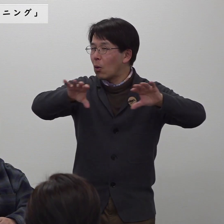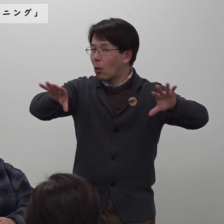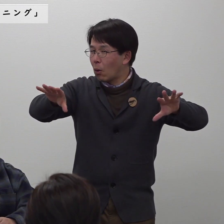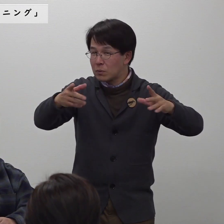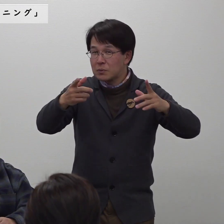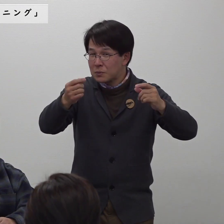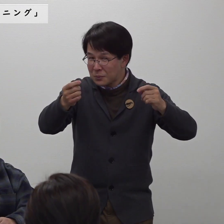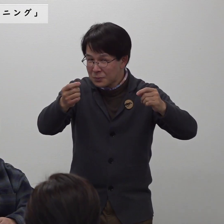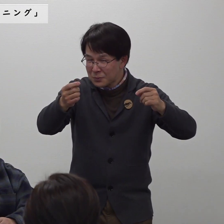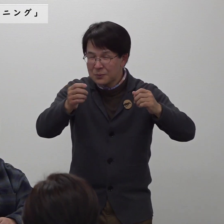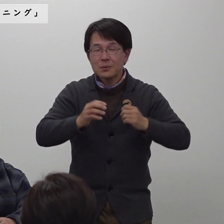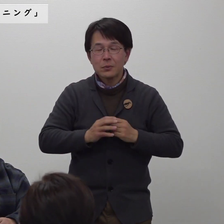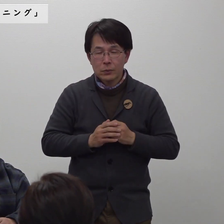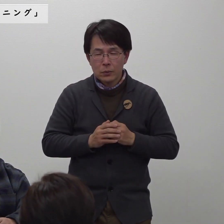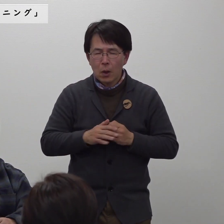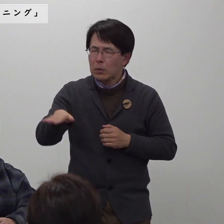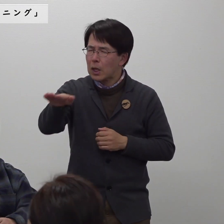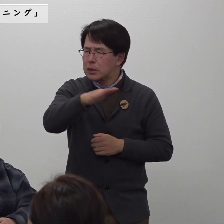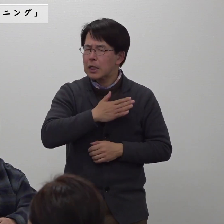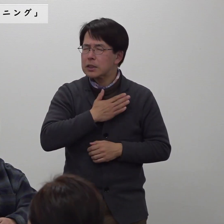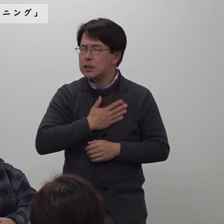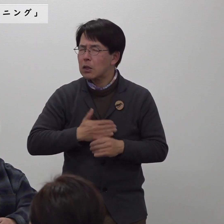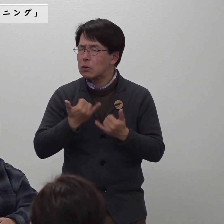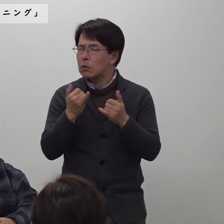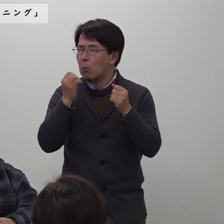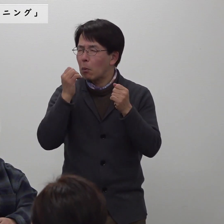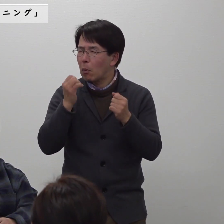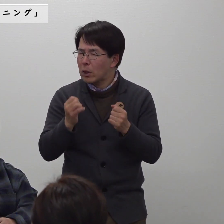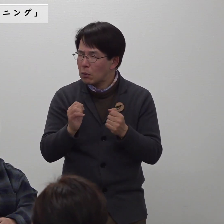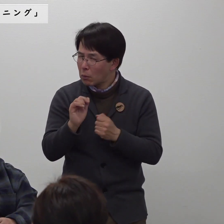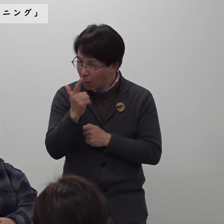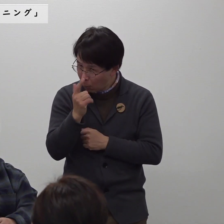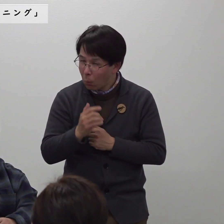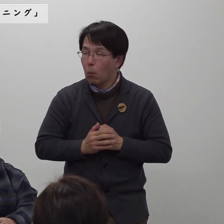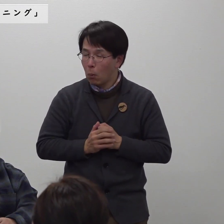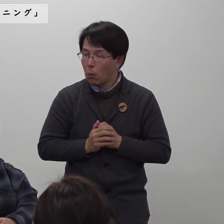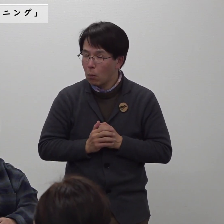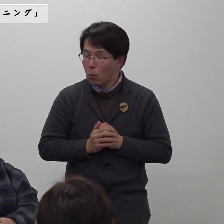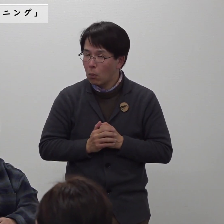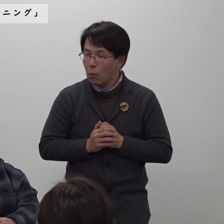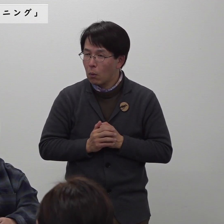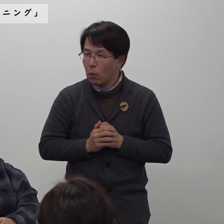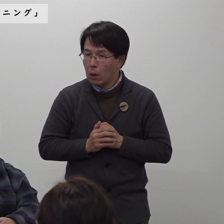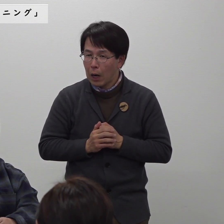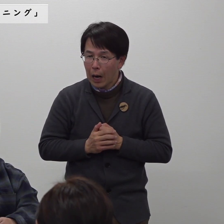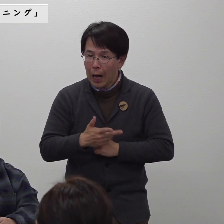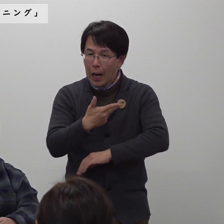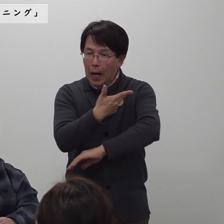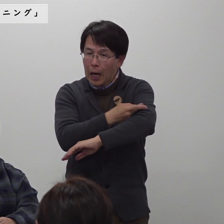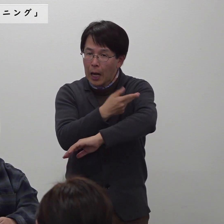ご存知の方も あるかと思うんですけれどドーピングってわかりますか